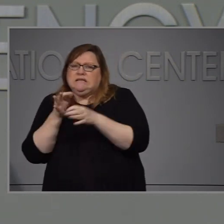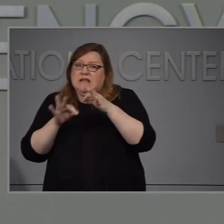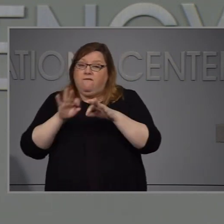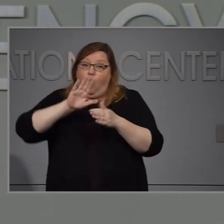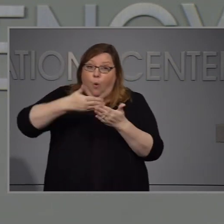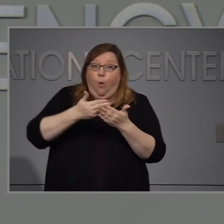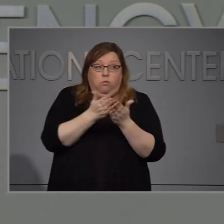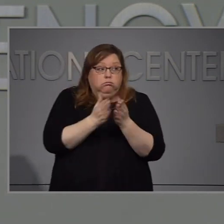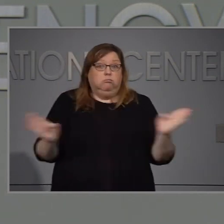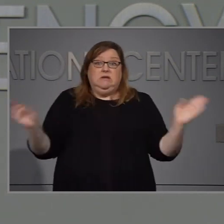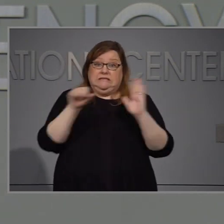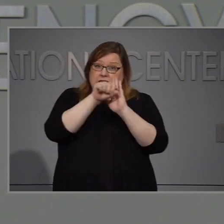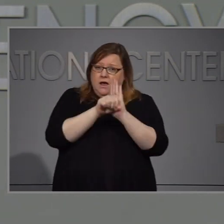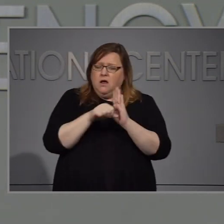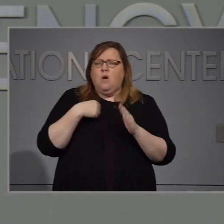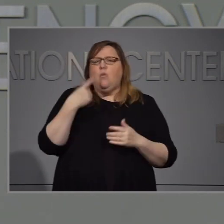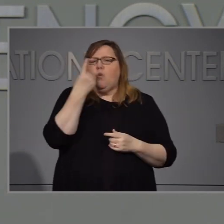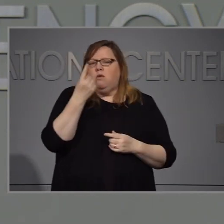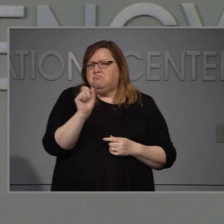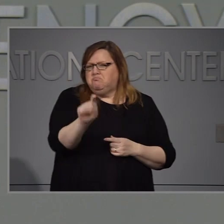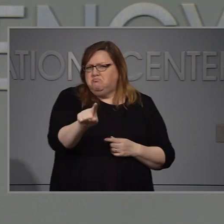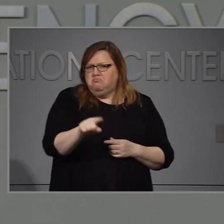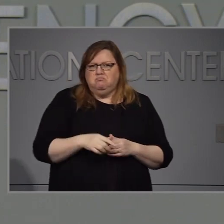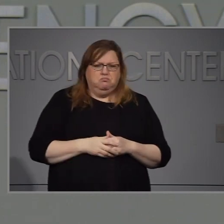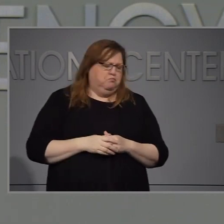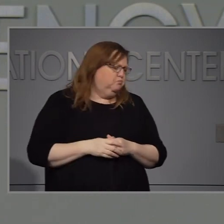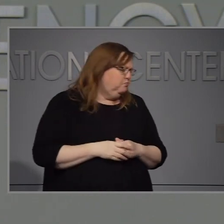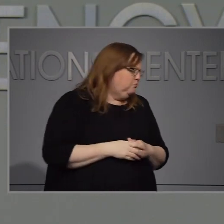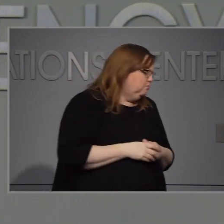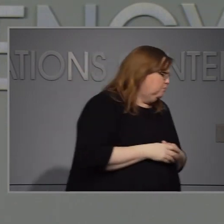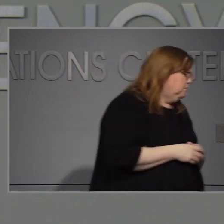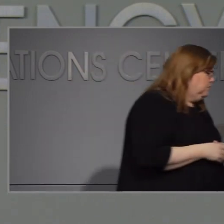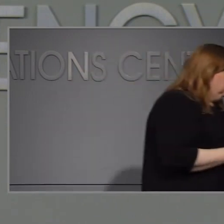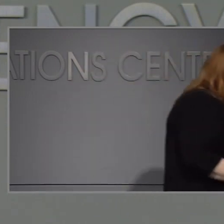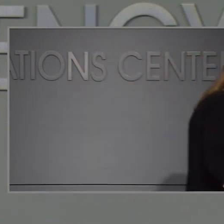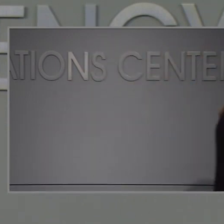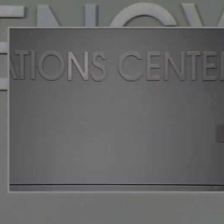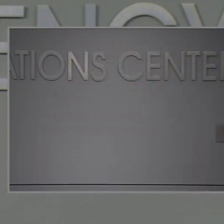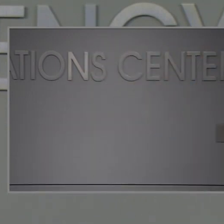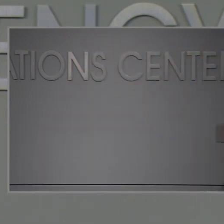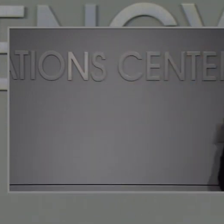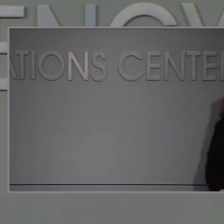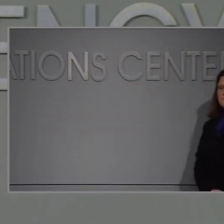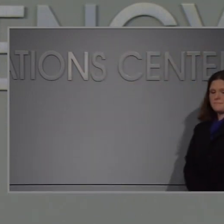respuesta. Seguimos viendo los datos y yo creo que a nivel regional en relajar las